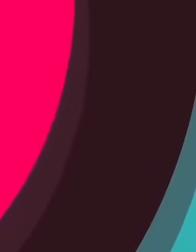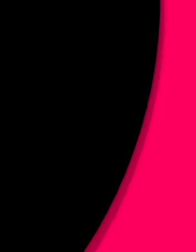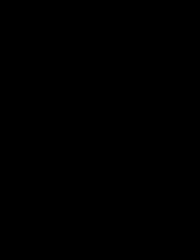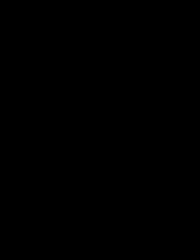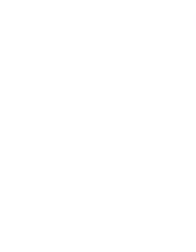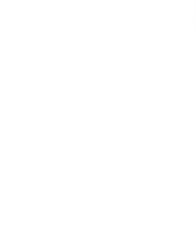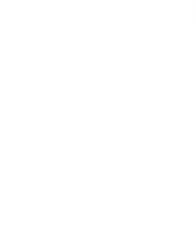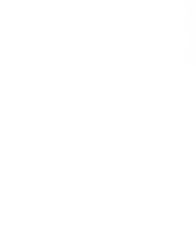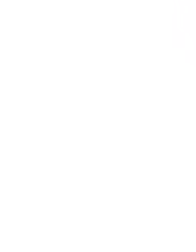[Música]